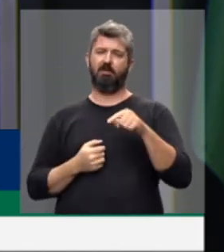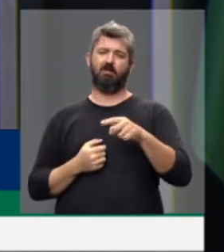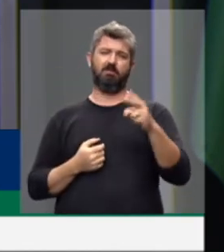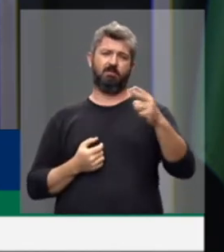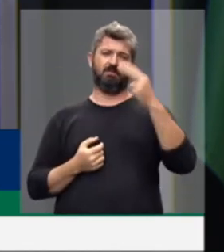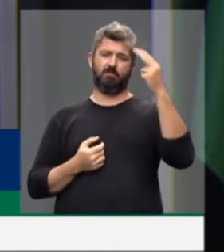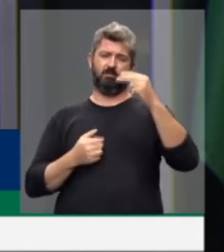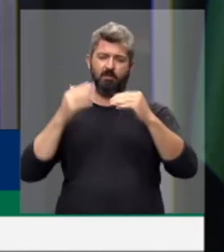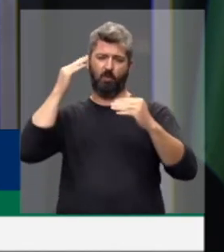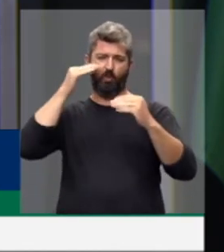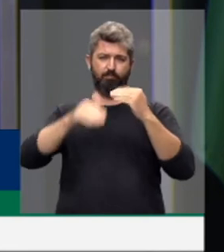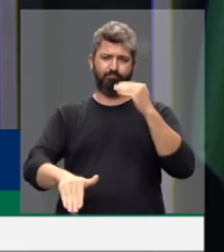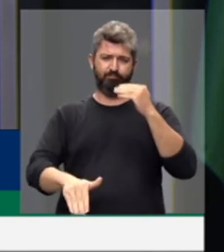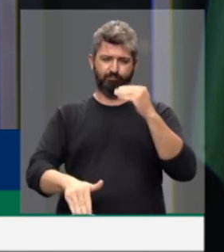LÍDERES MUNDIAIS, ENERGIAS RENOVÁVEIS E NÓS VAMOS